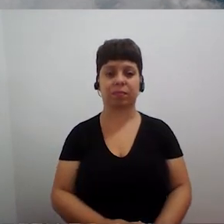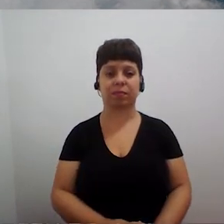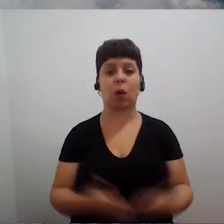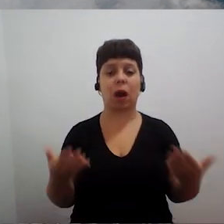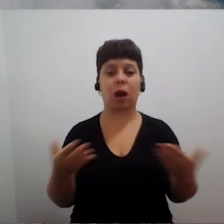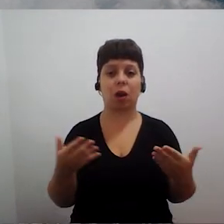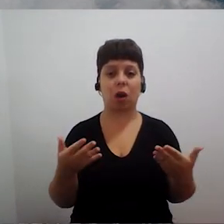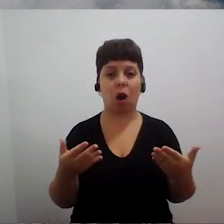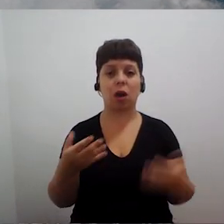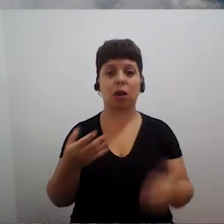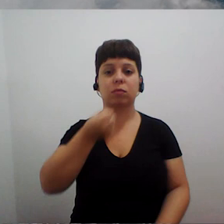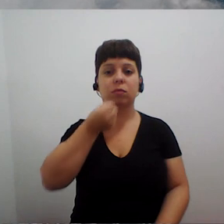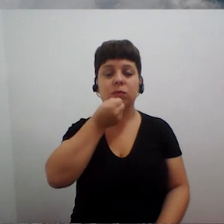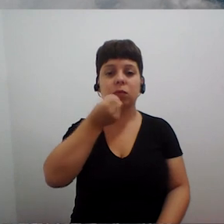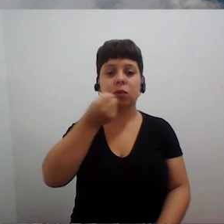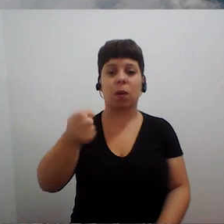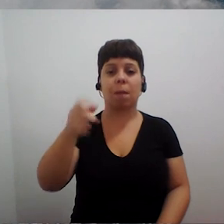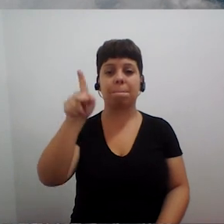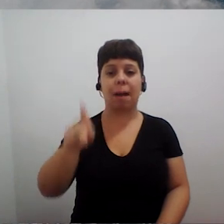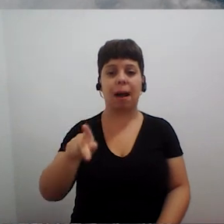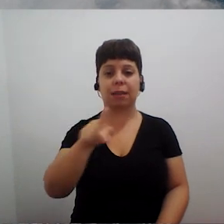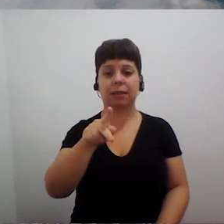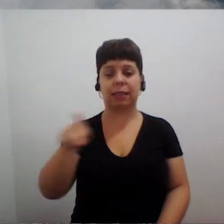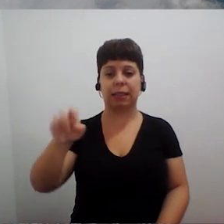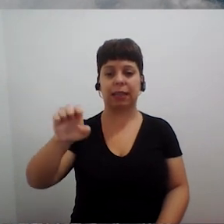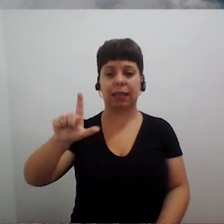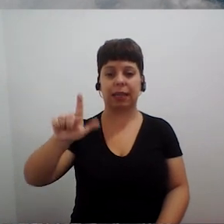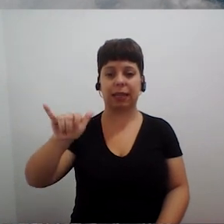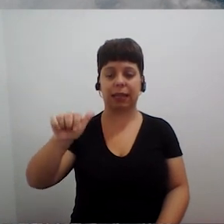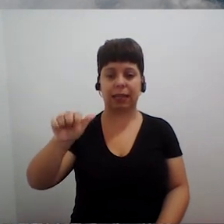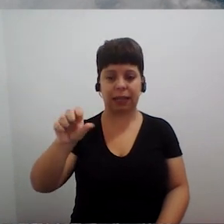então eu vou passar para o padre Elias para a gente dar continuidade